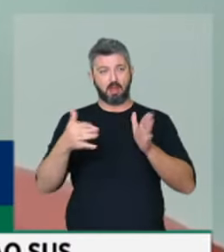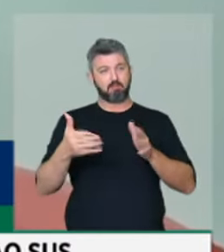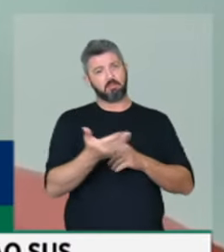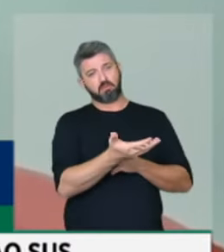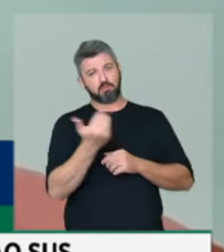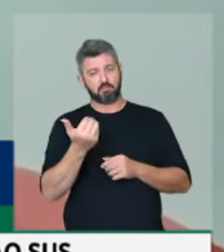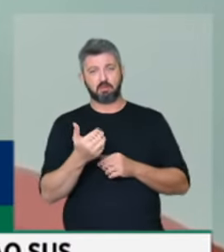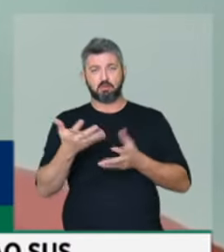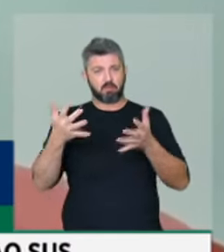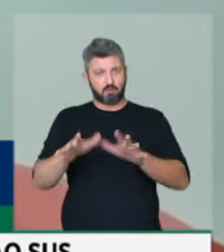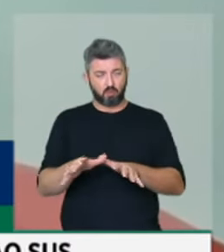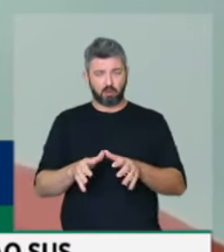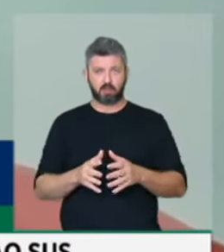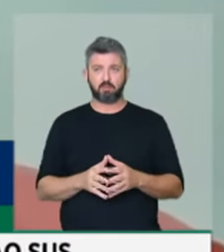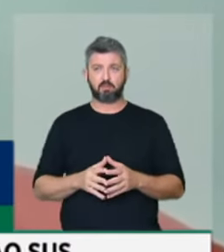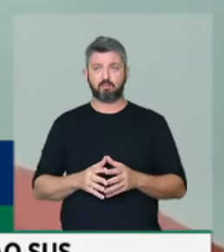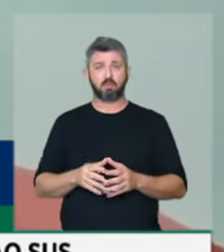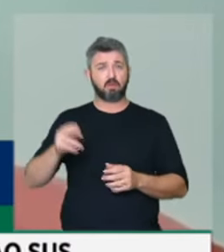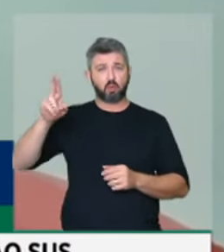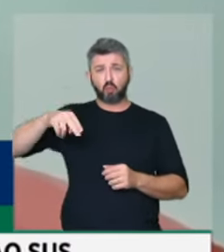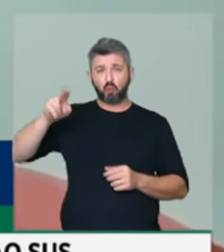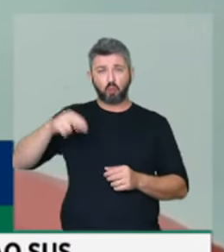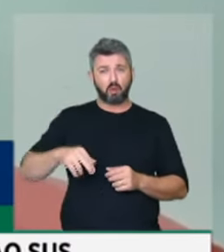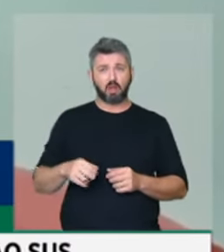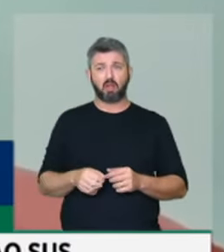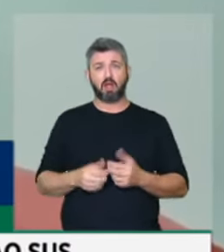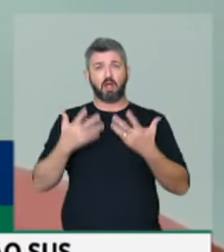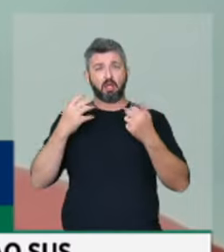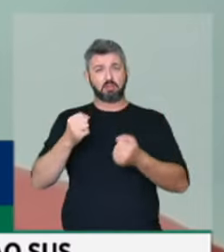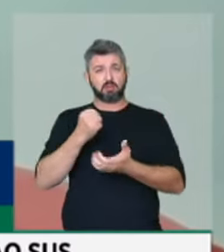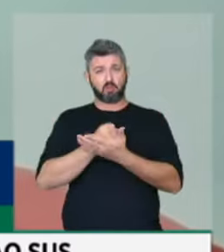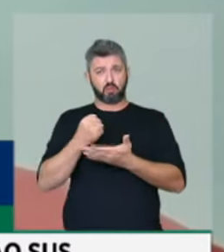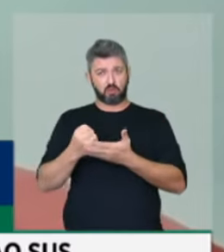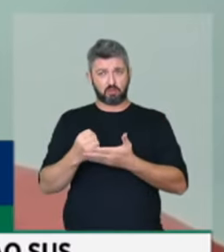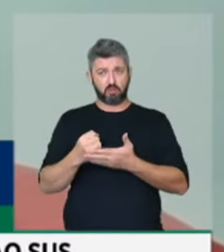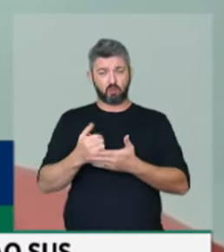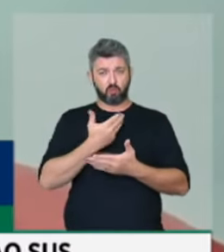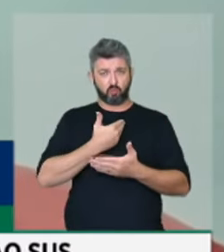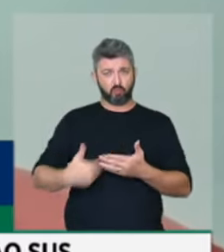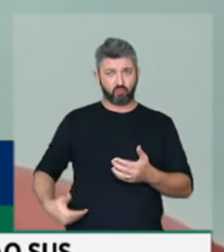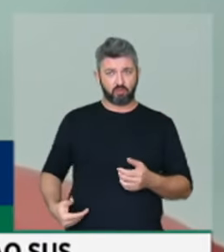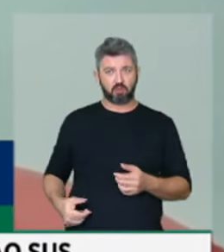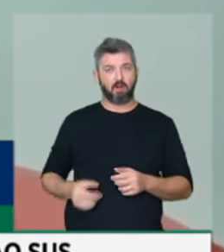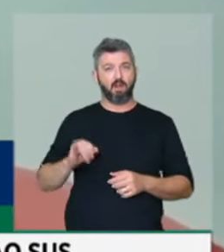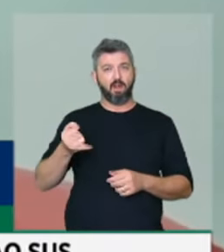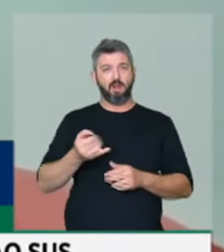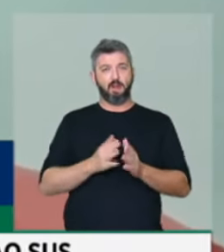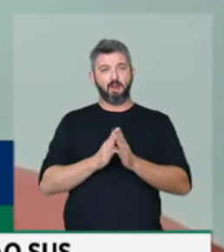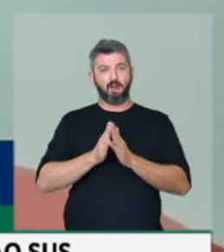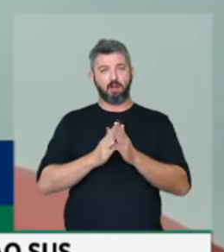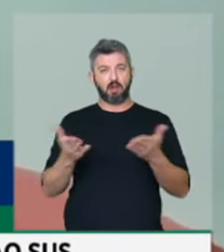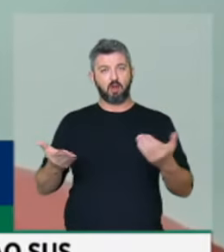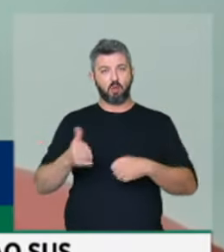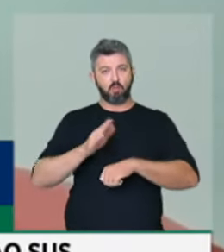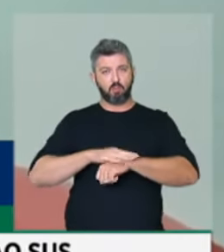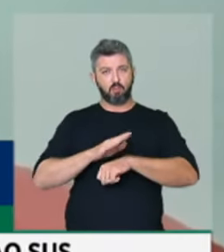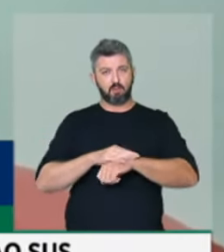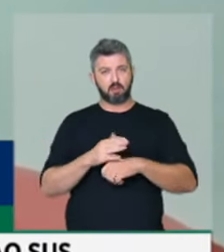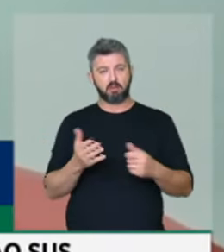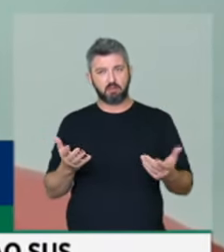POPULAÇÃO MAIS CARENTE. NUNCA SE DISPÕE A SER CONTRATADO PELO PODER PÚ BLICO, APROVEITEM DESSE MOMENTO DE PANDEMIA PARA VENDER DIÁRIAS DE CINCO MIL,